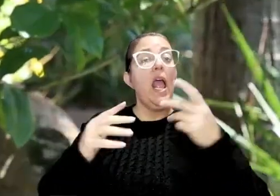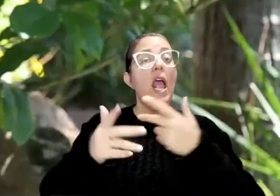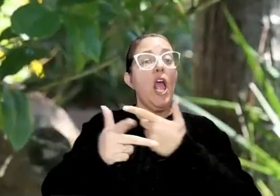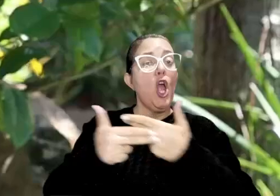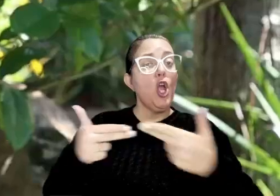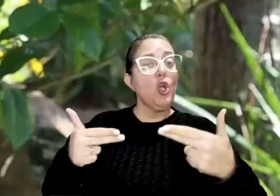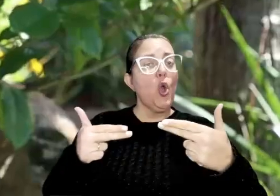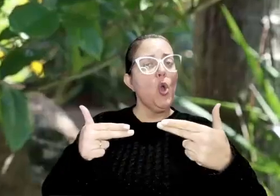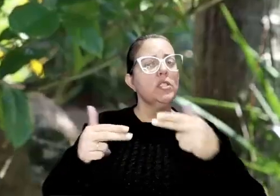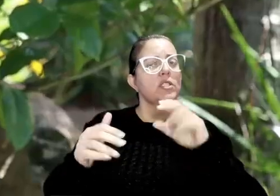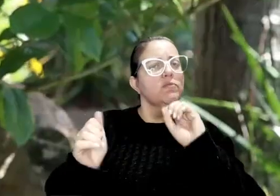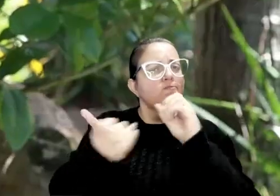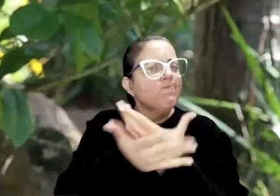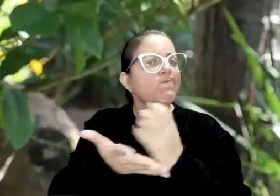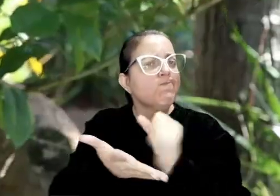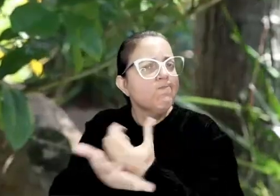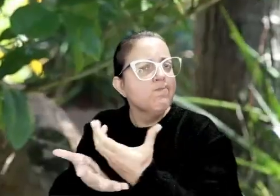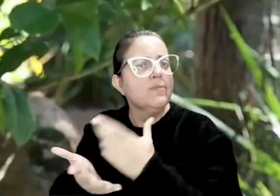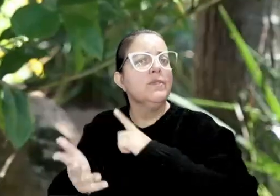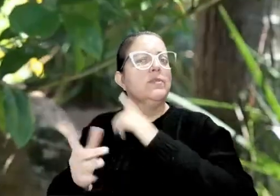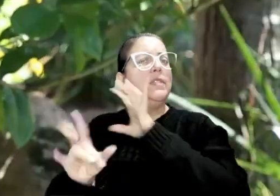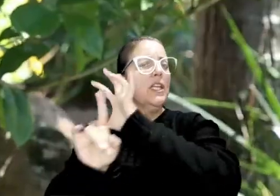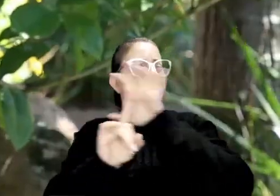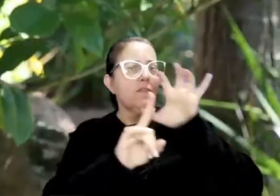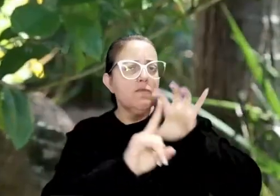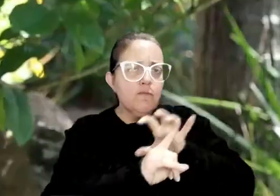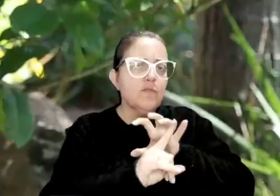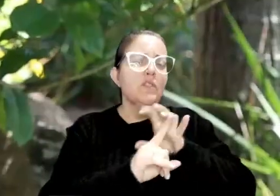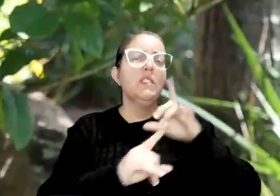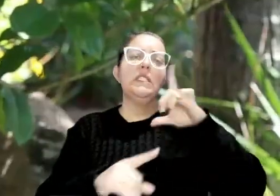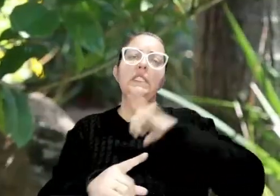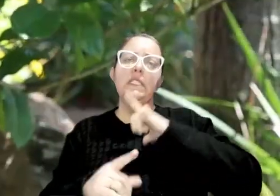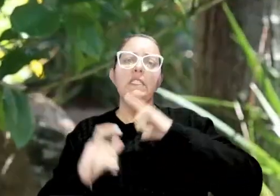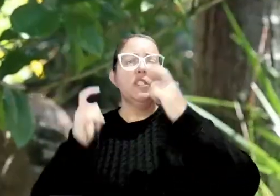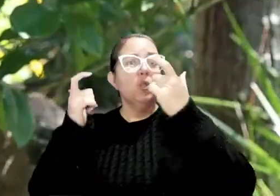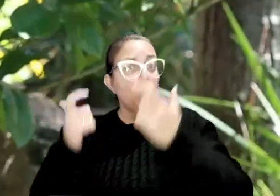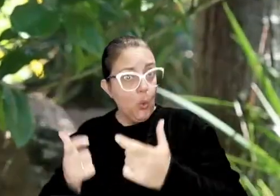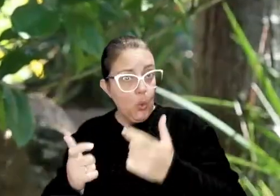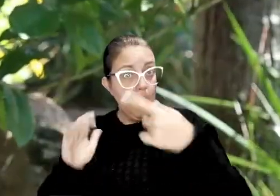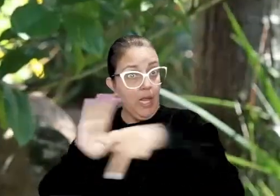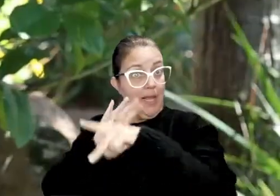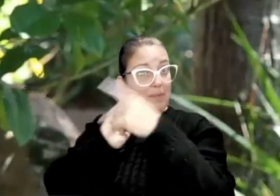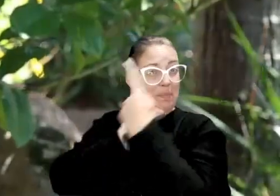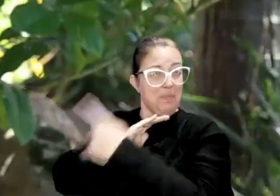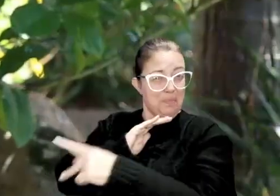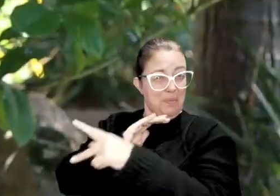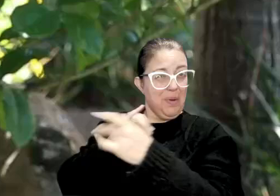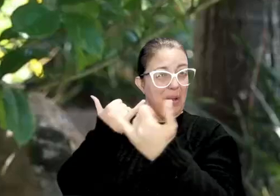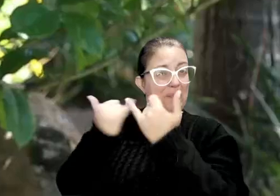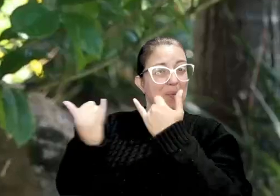incidem eh localmente como por exemplo sobre comunidades e grupos sociais específicos a